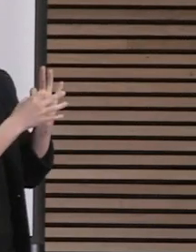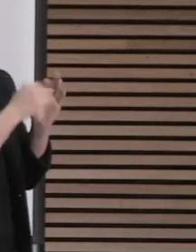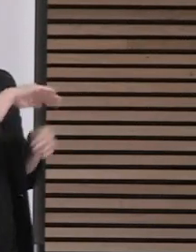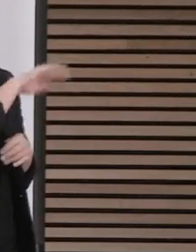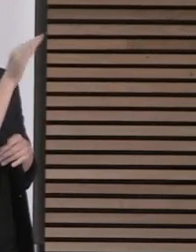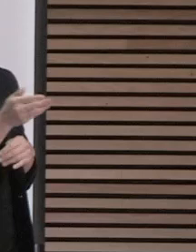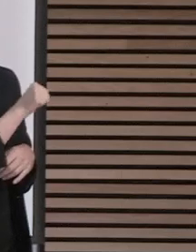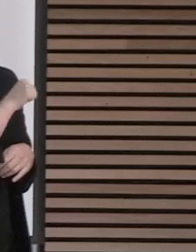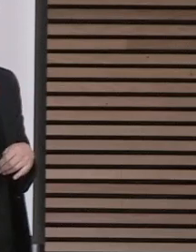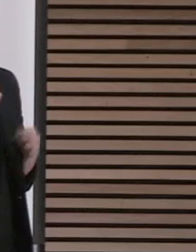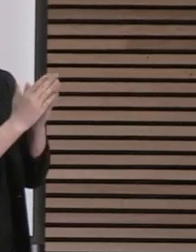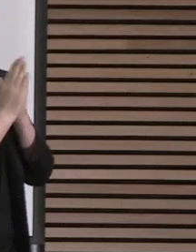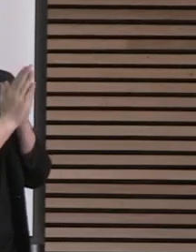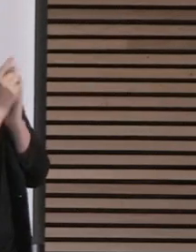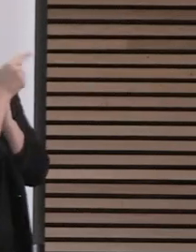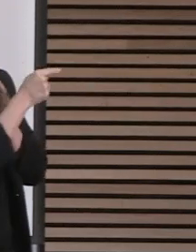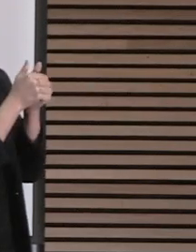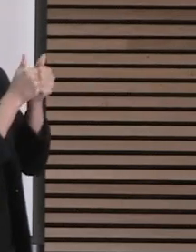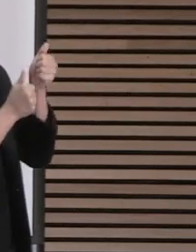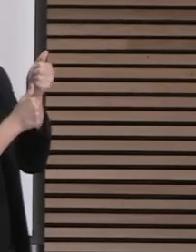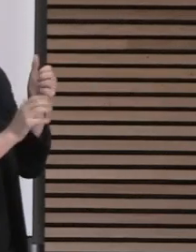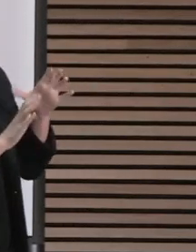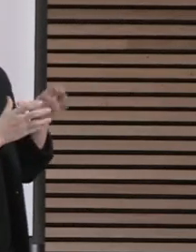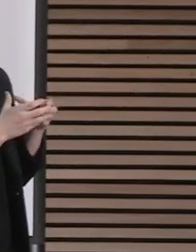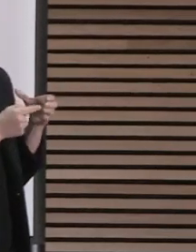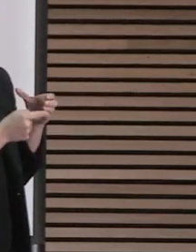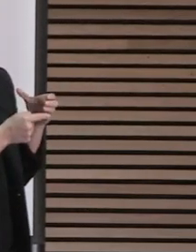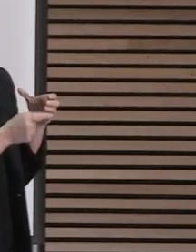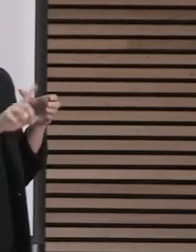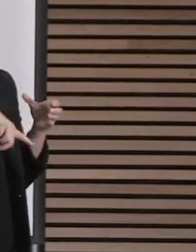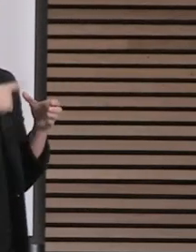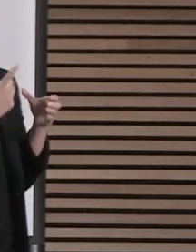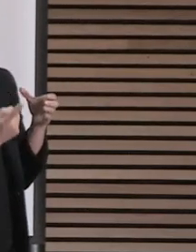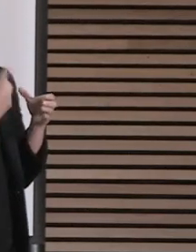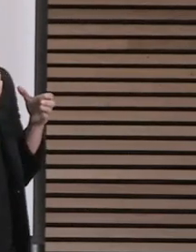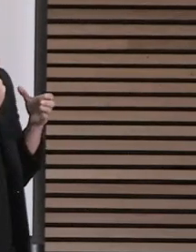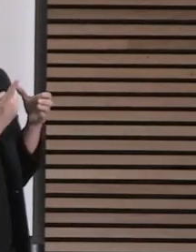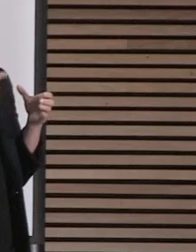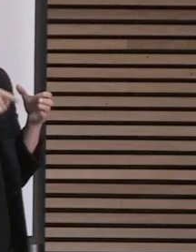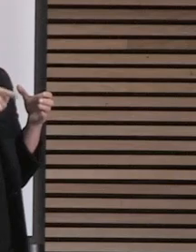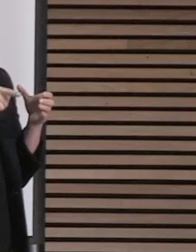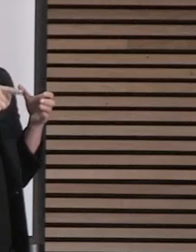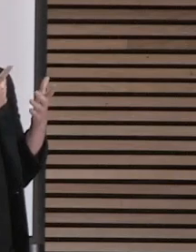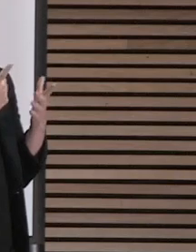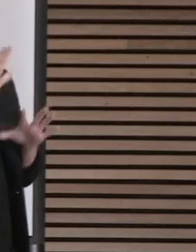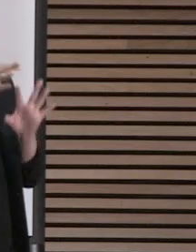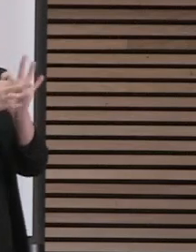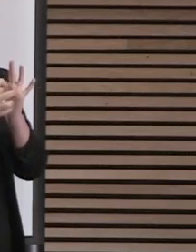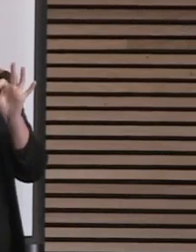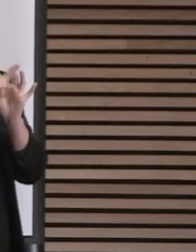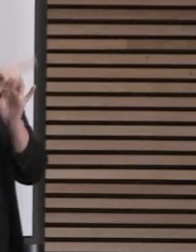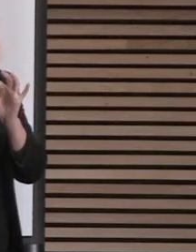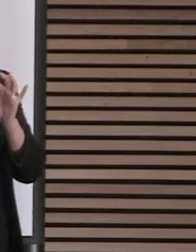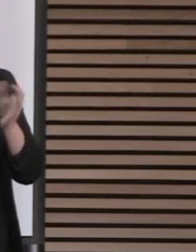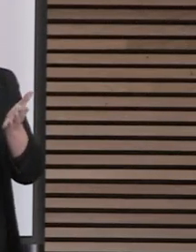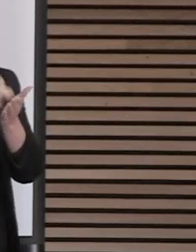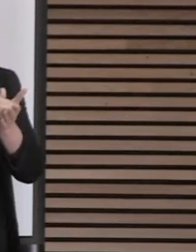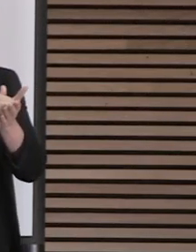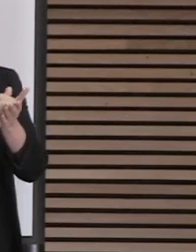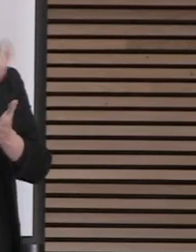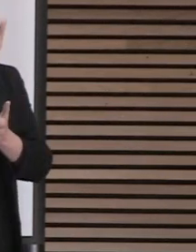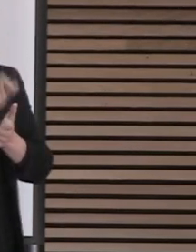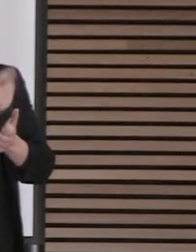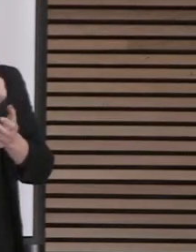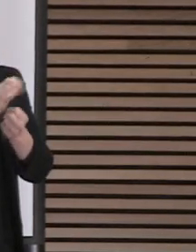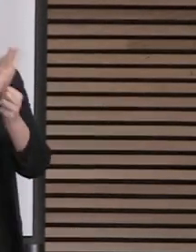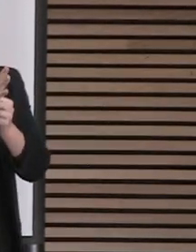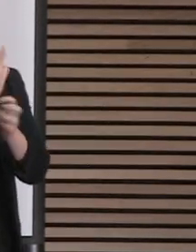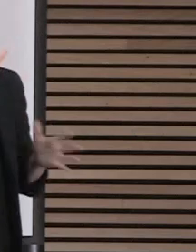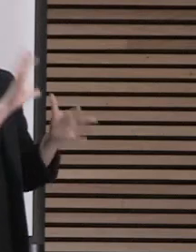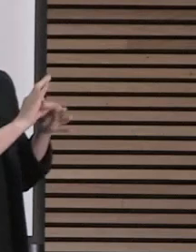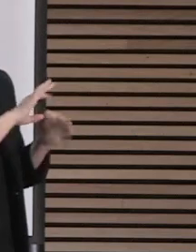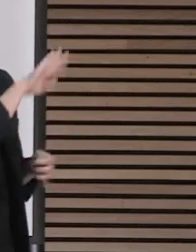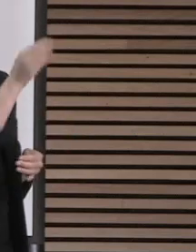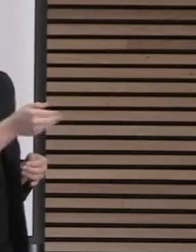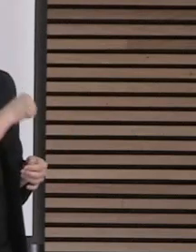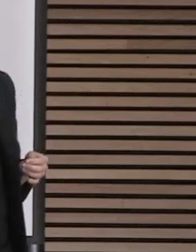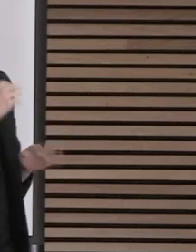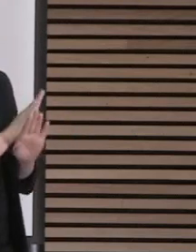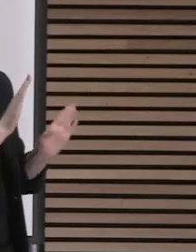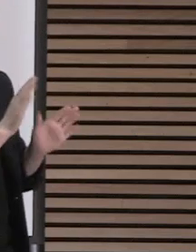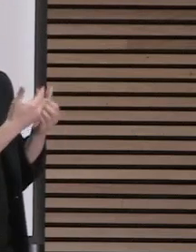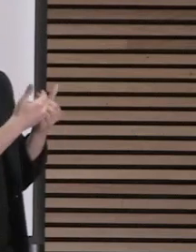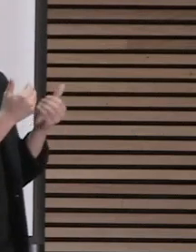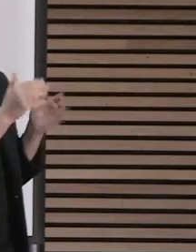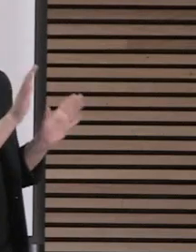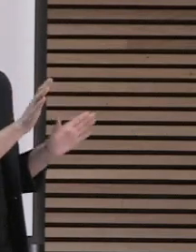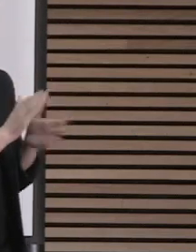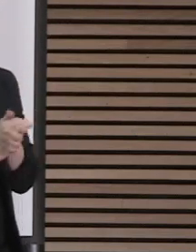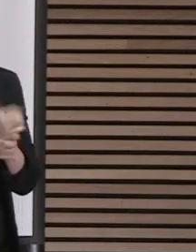e rima kua hono katoa ki te